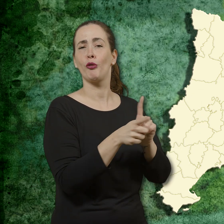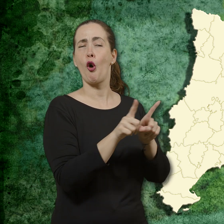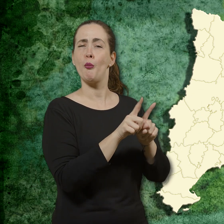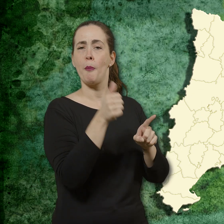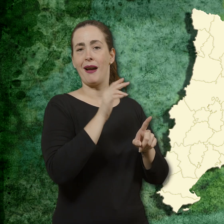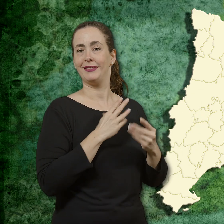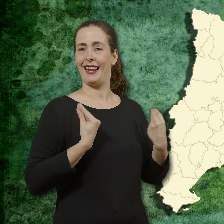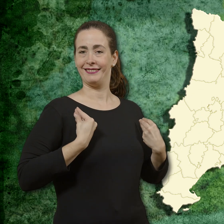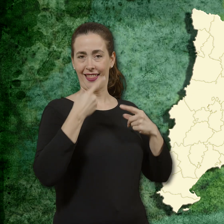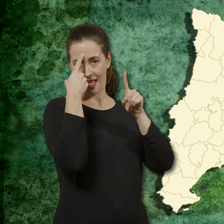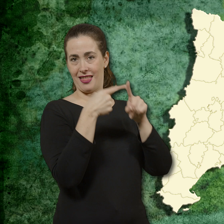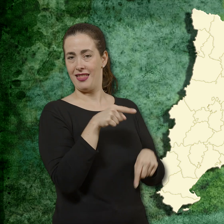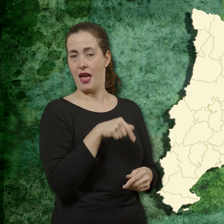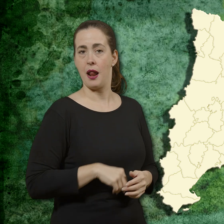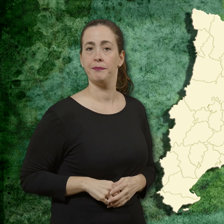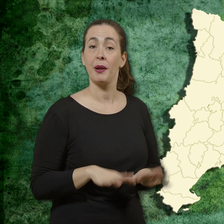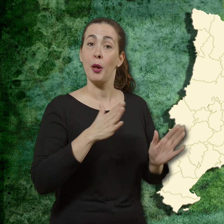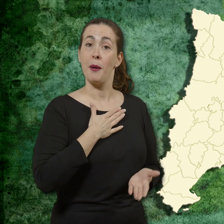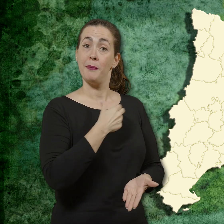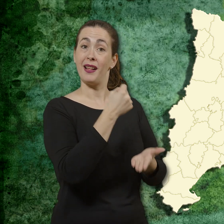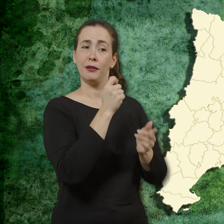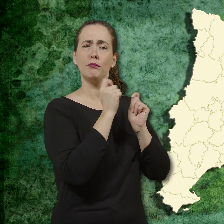un espai de més de 30.000 metres quadrats on es poden veure